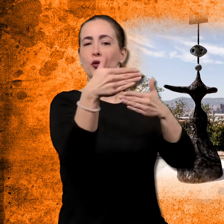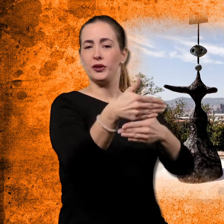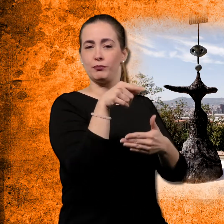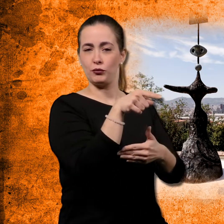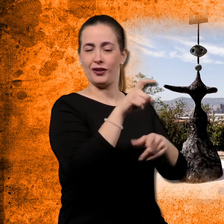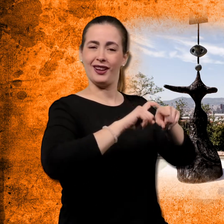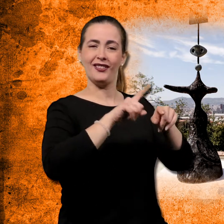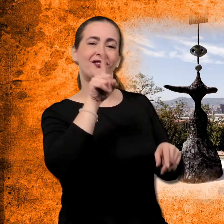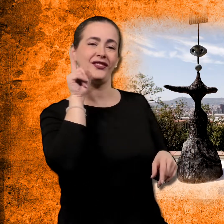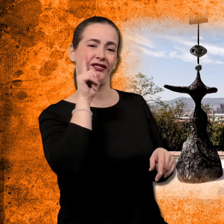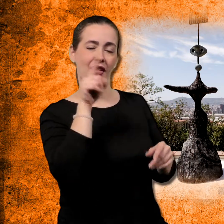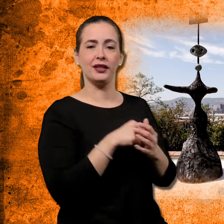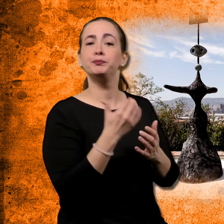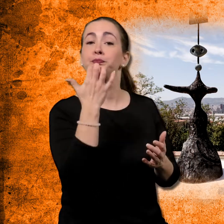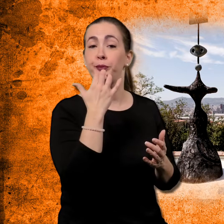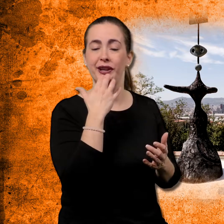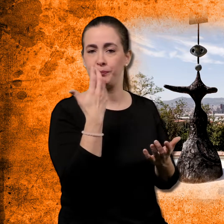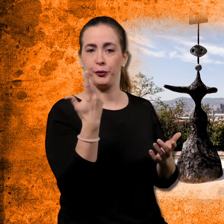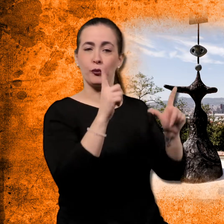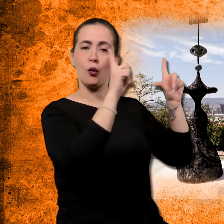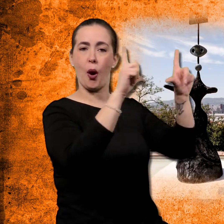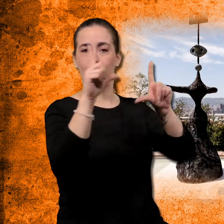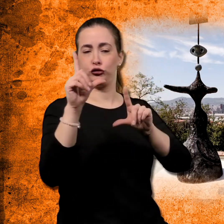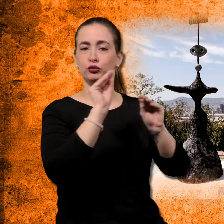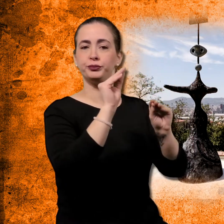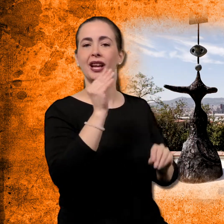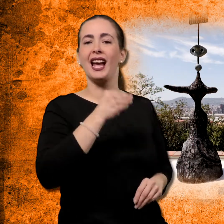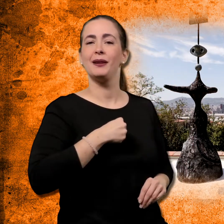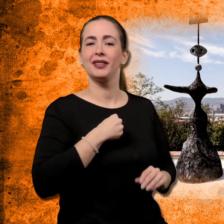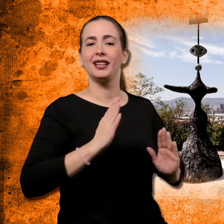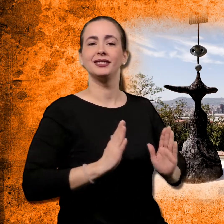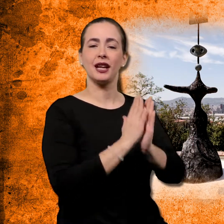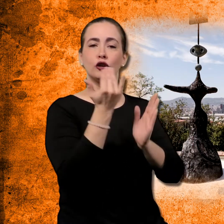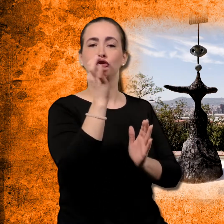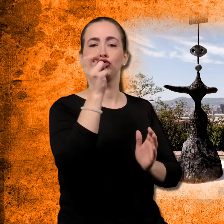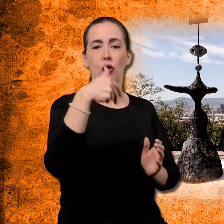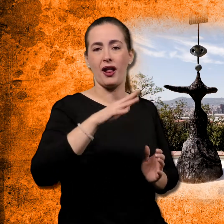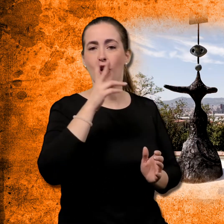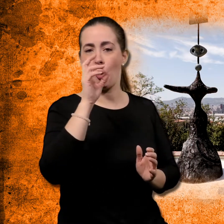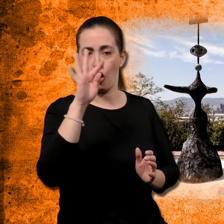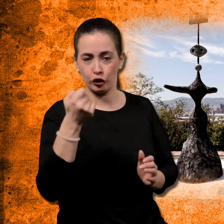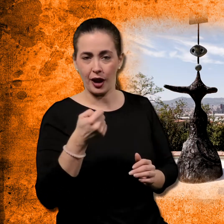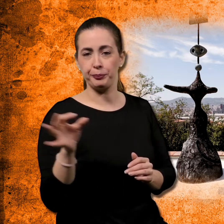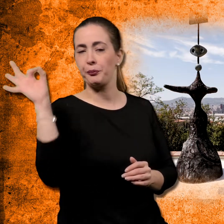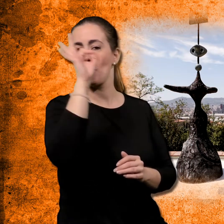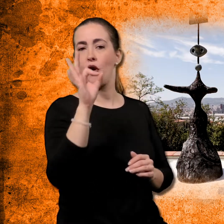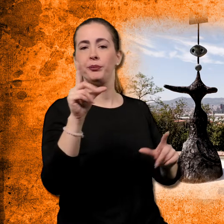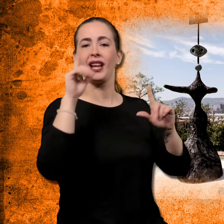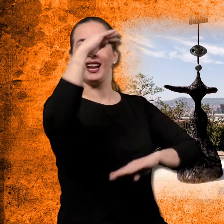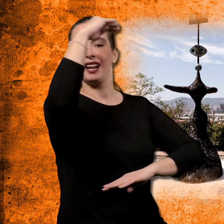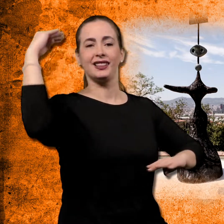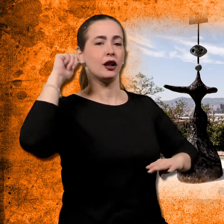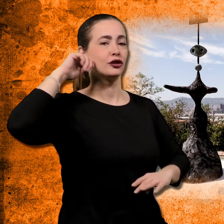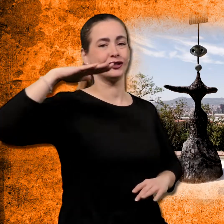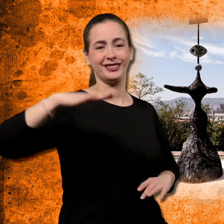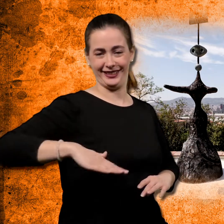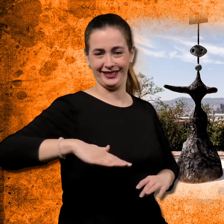i el cubisme francesos (Ermita de Sant Joan d'Horta o Retrat d’una vaileta).